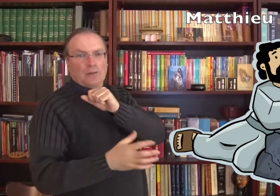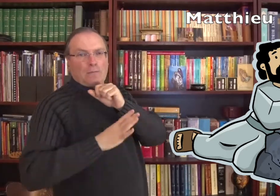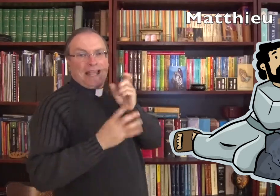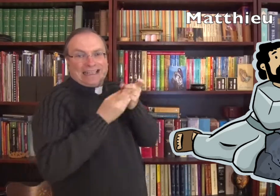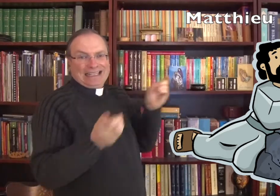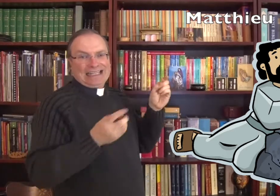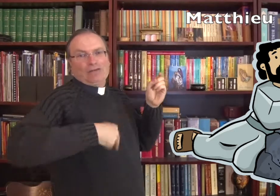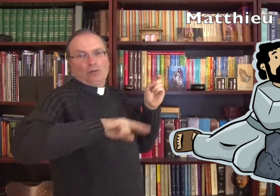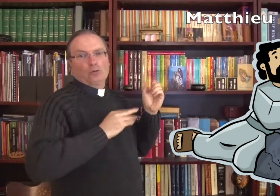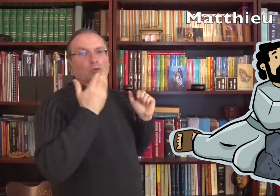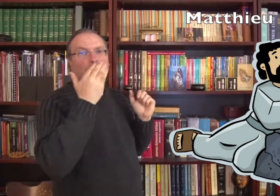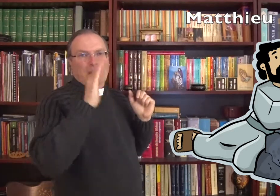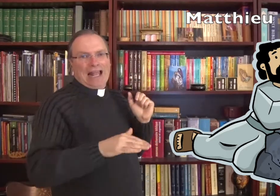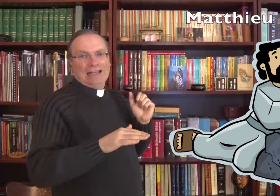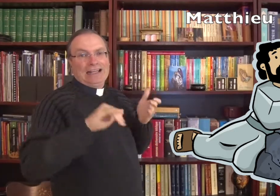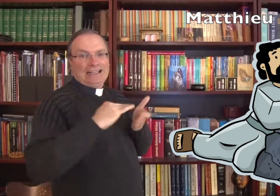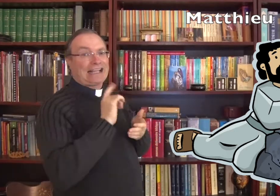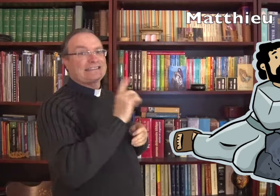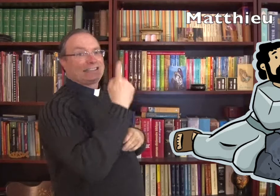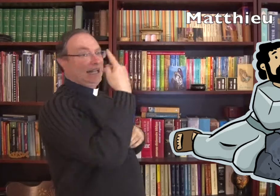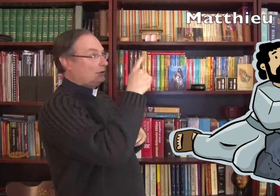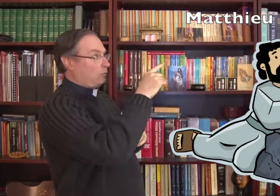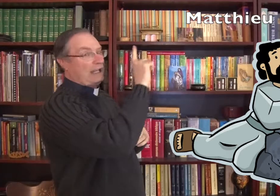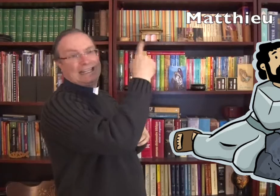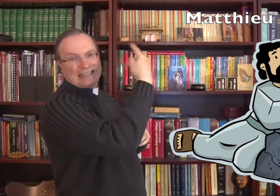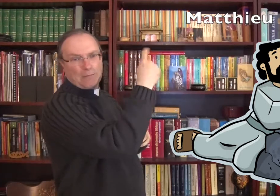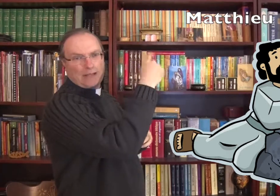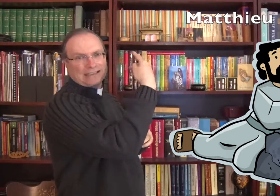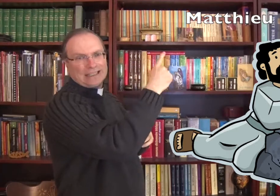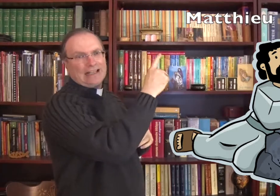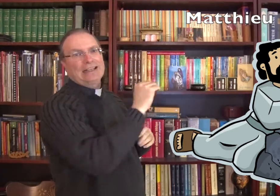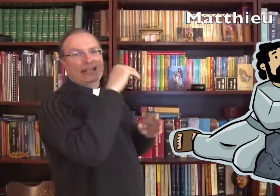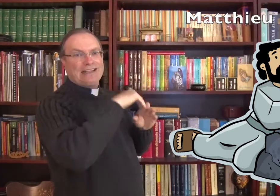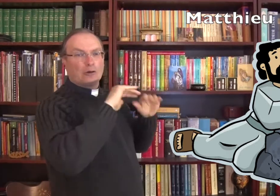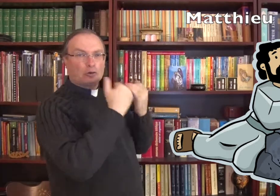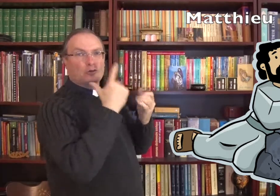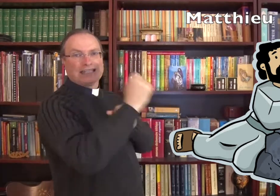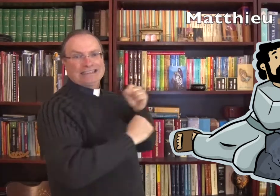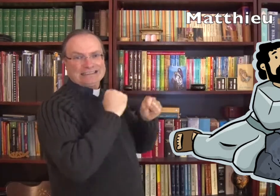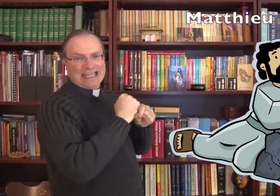mais délivre-nous du mal, [car c’est à toi qu’appartiennent, dans tous les siècles,